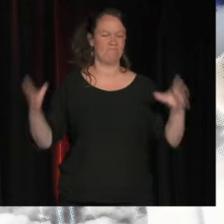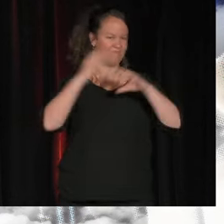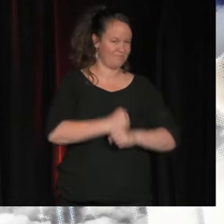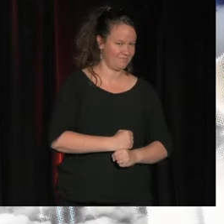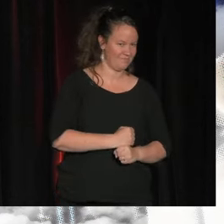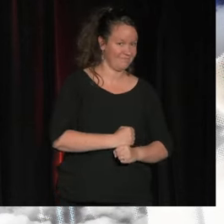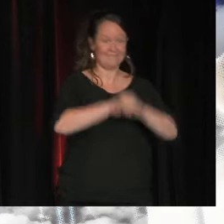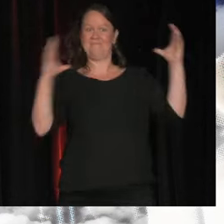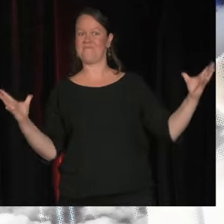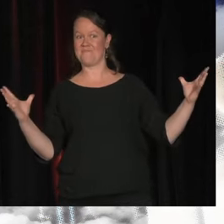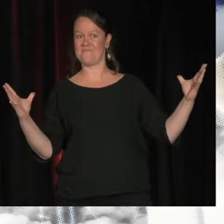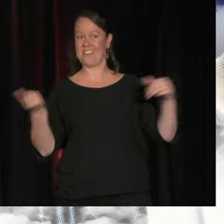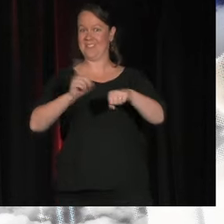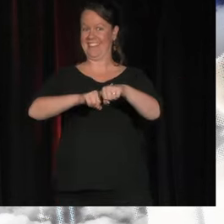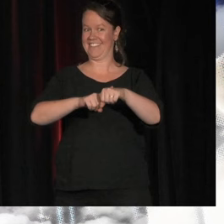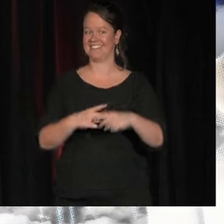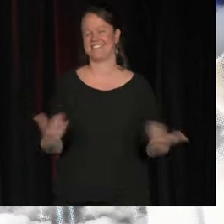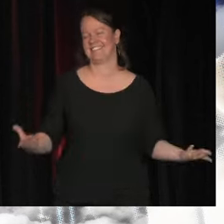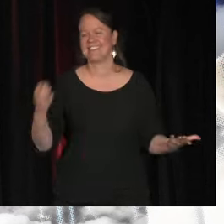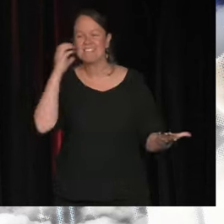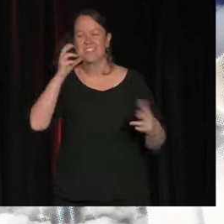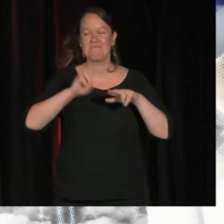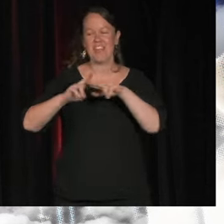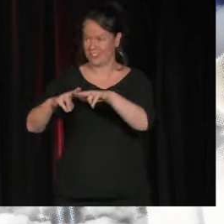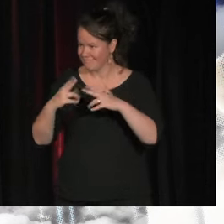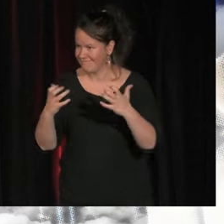On se retrouve là maintenant direct, c'est juste la musique. Vous pouvez rester. Restez.